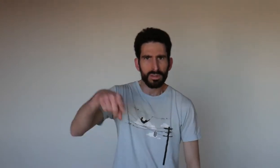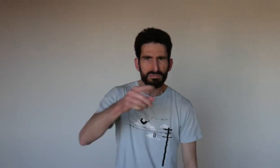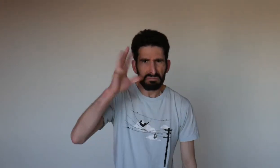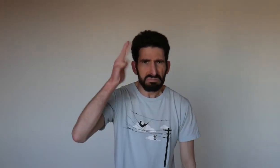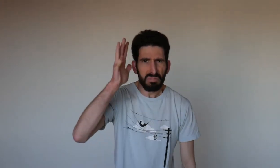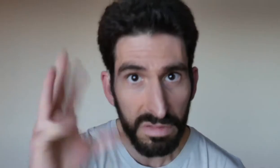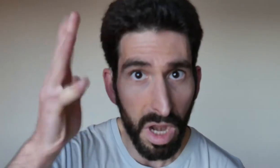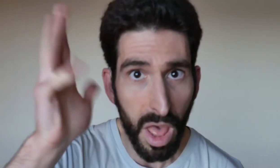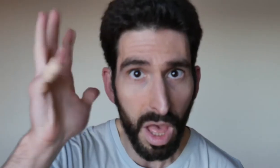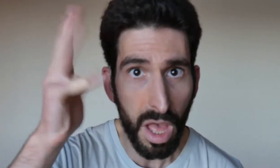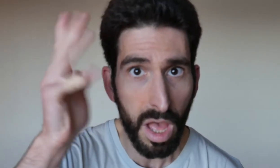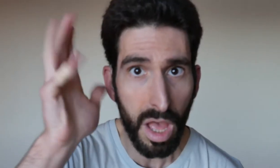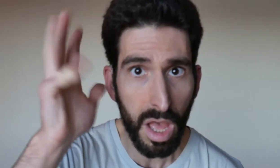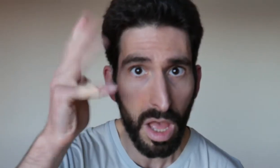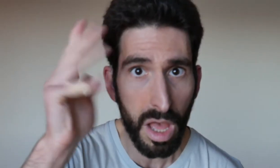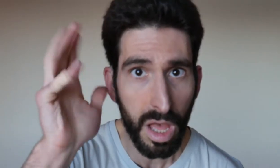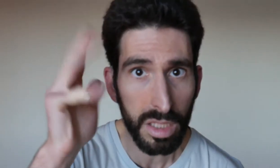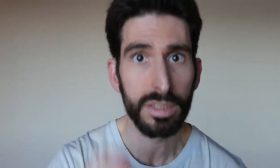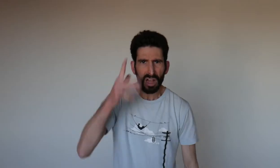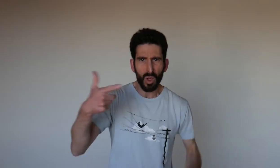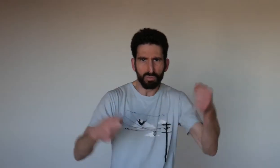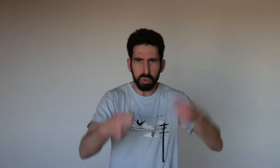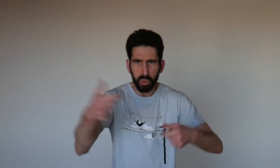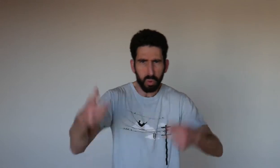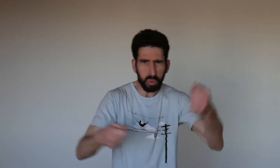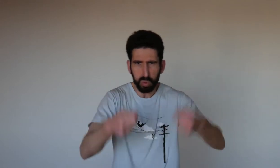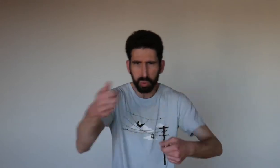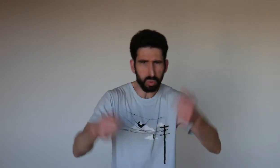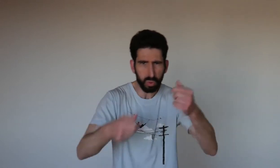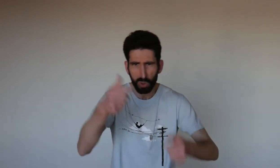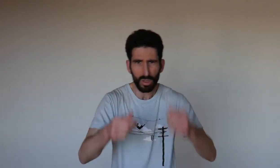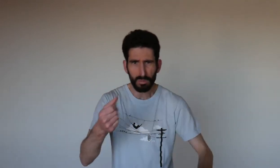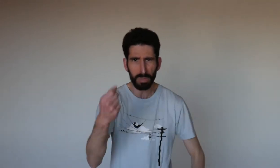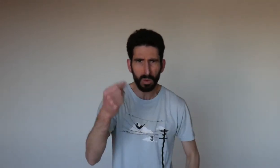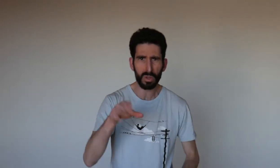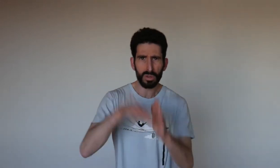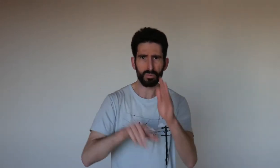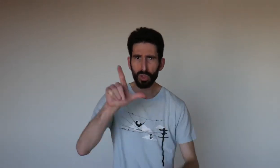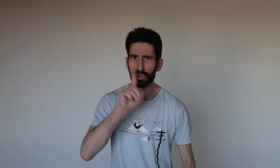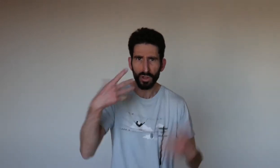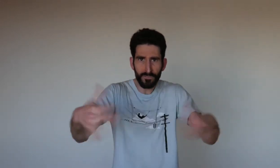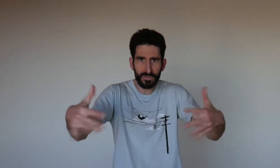Z'êtes malaaaaaaades ! La cotisation a été très rapide. C'était fini en moins de deux jours !